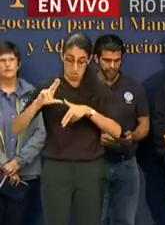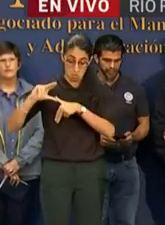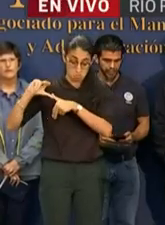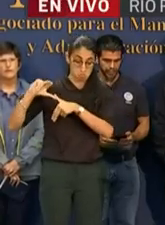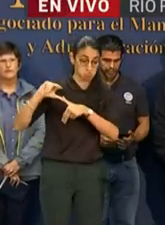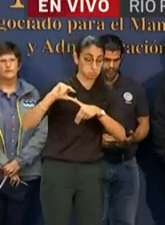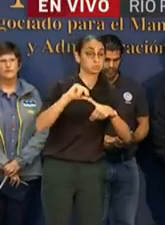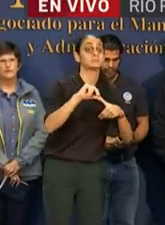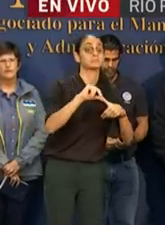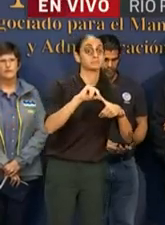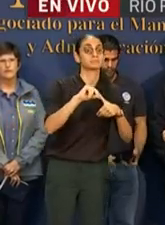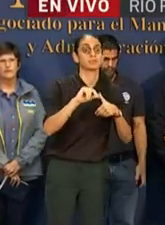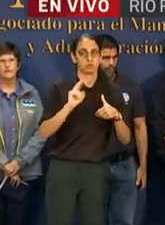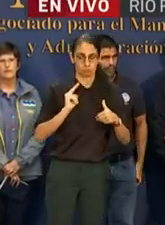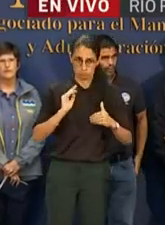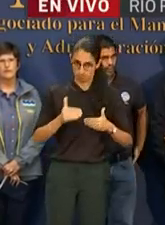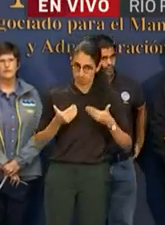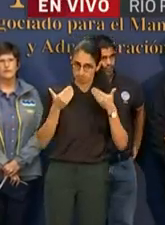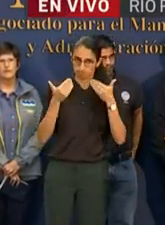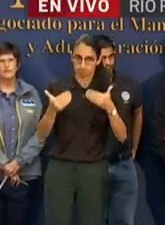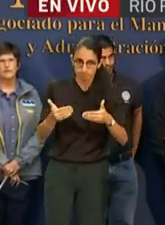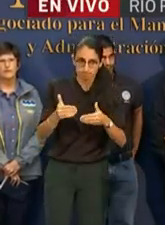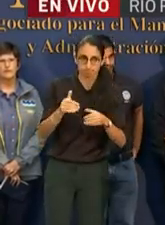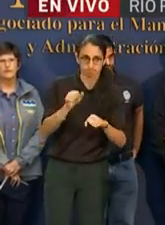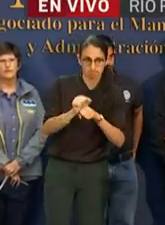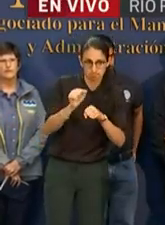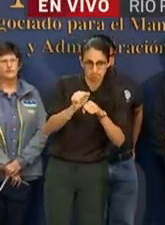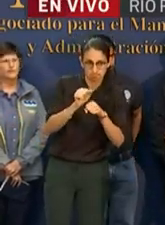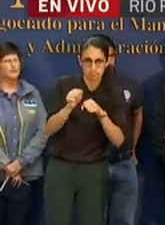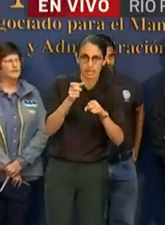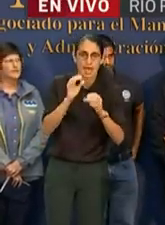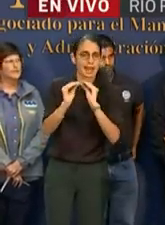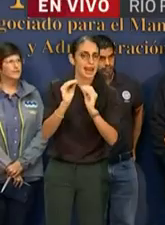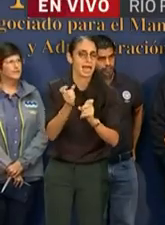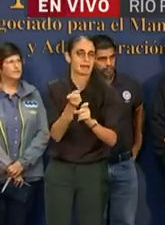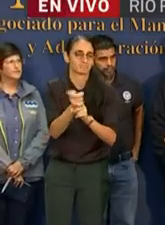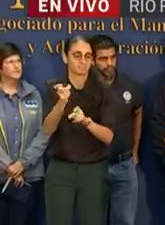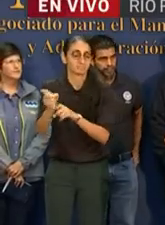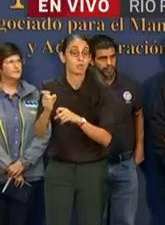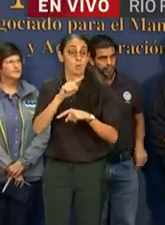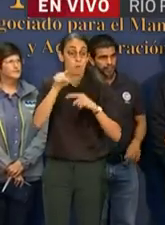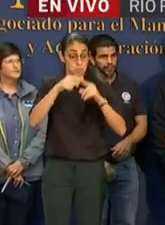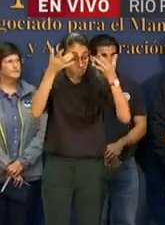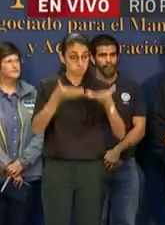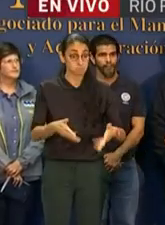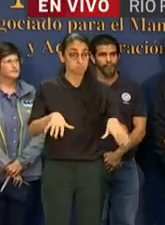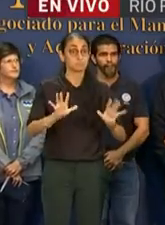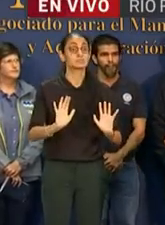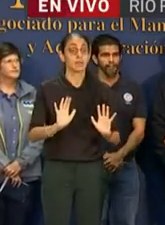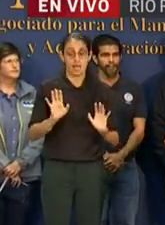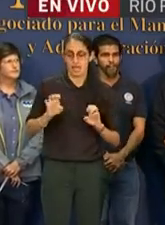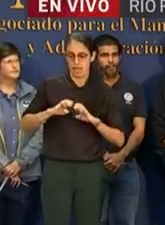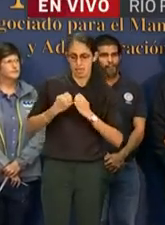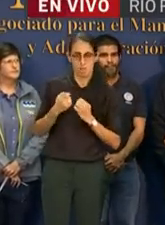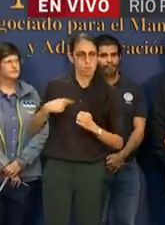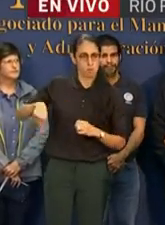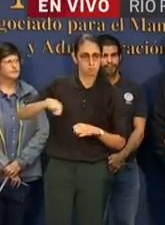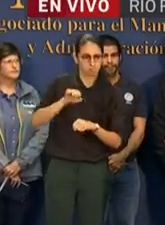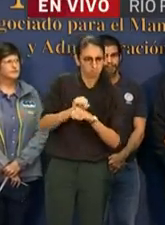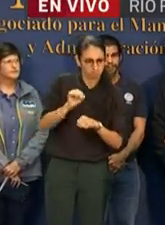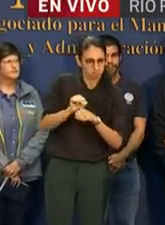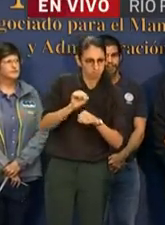MANDARON A RECOGER A BRIGADAS